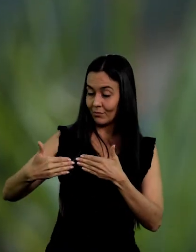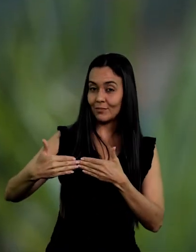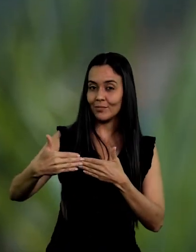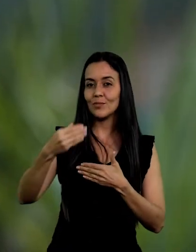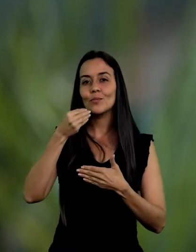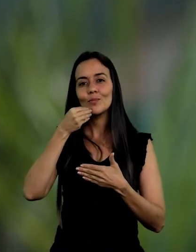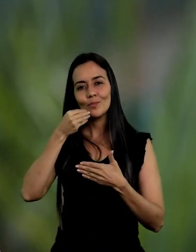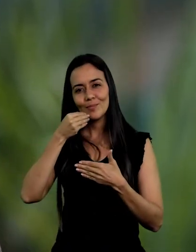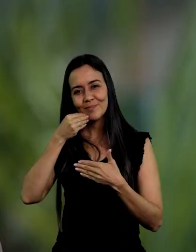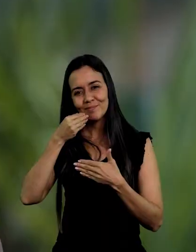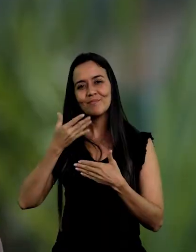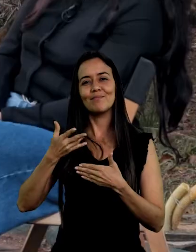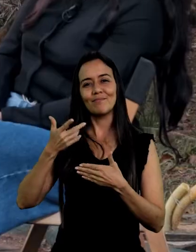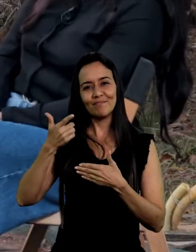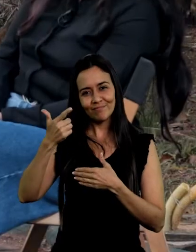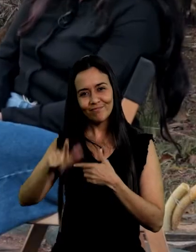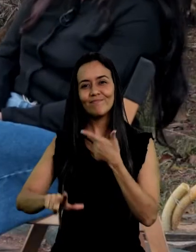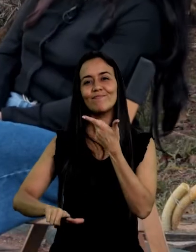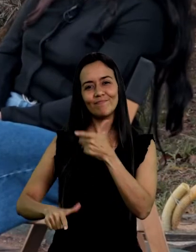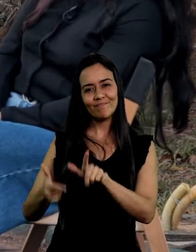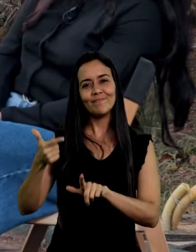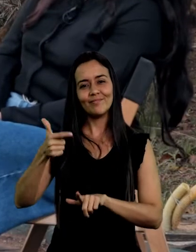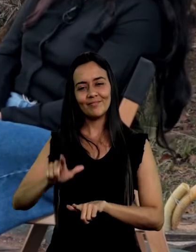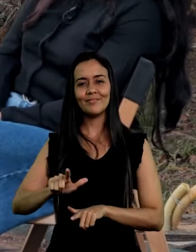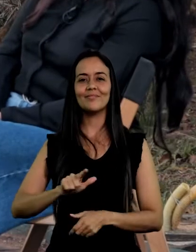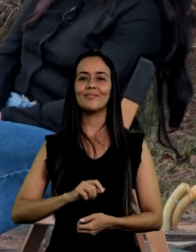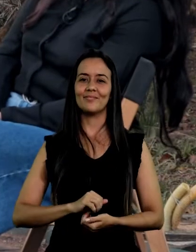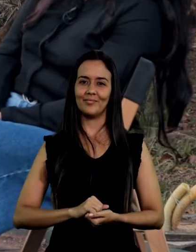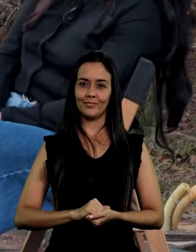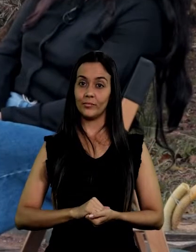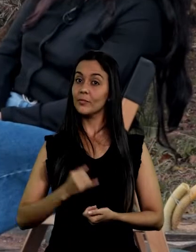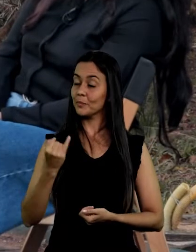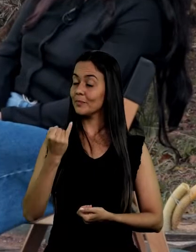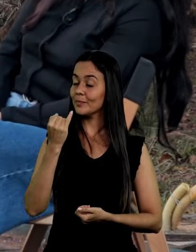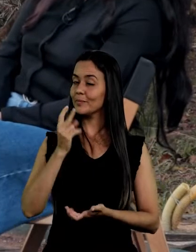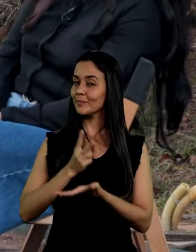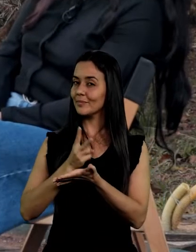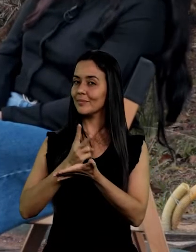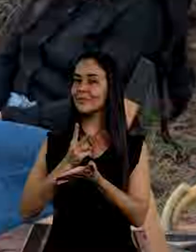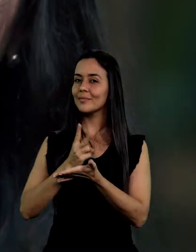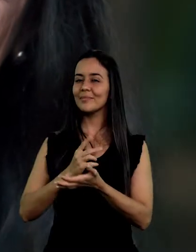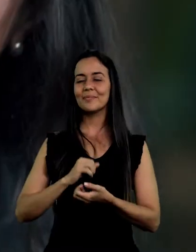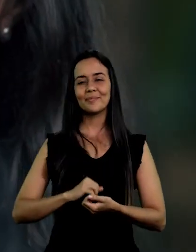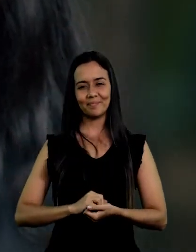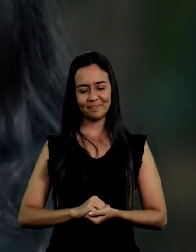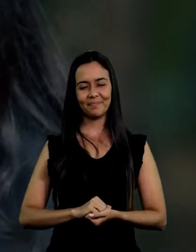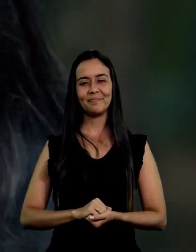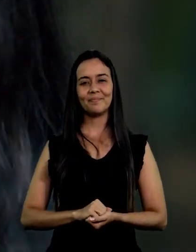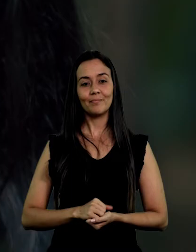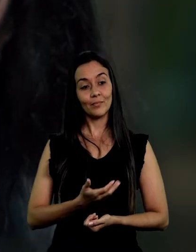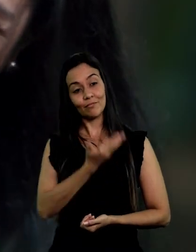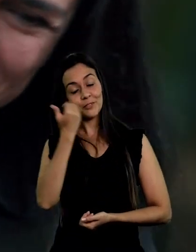oportunidades de conversar desse tema que... é muito importante. Que bom. Vamos?